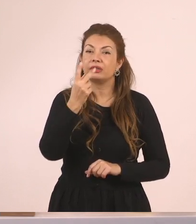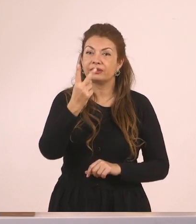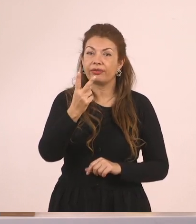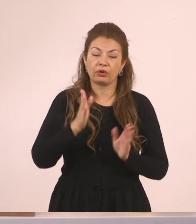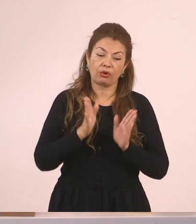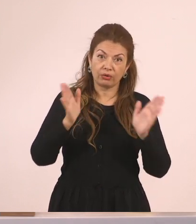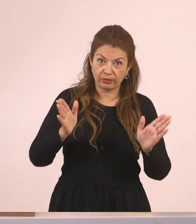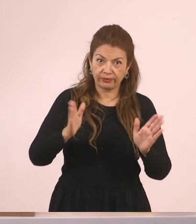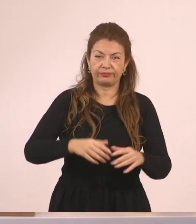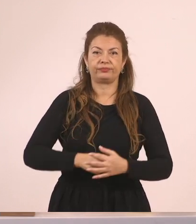"Φωνές".